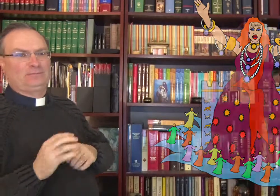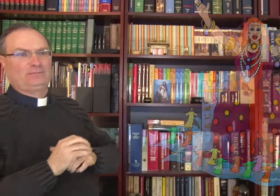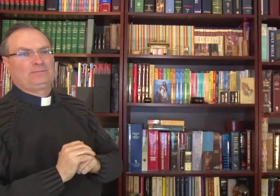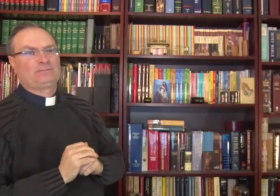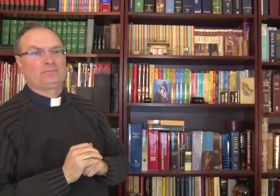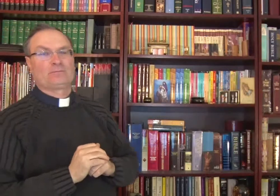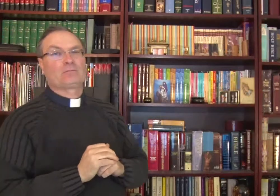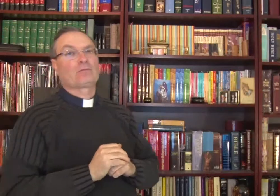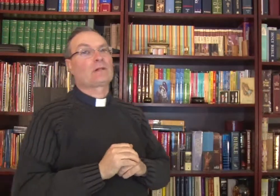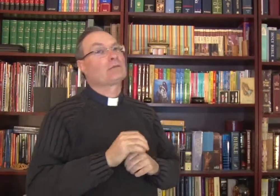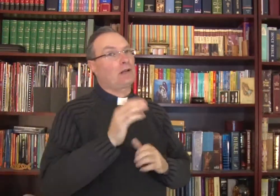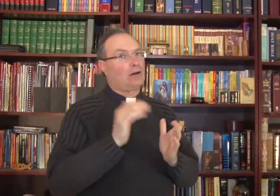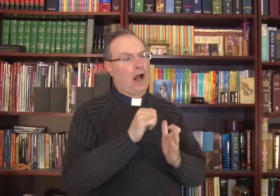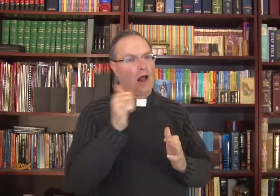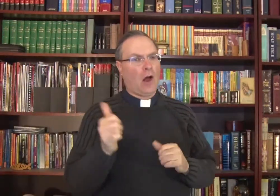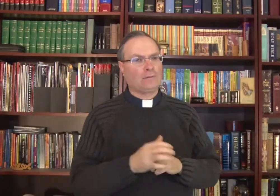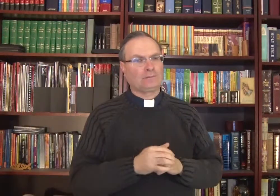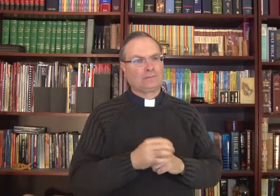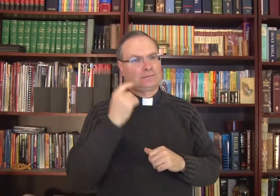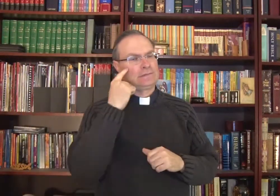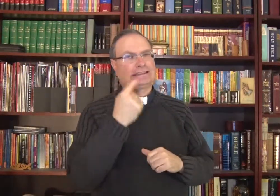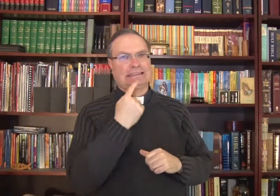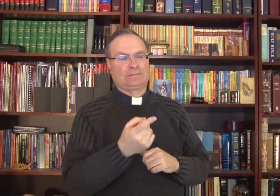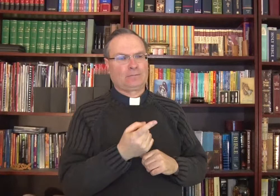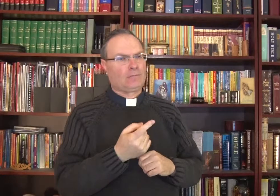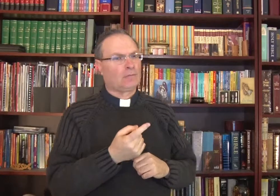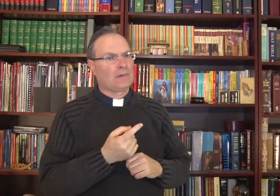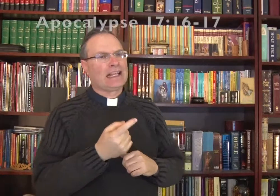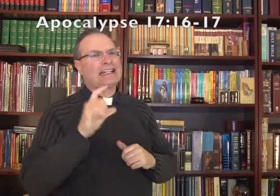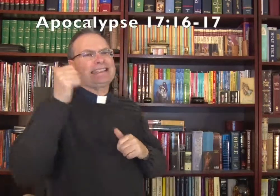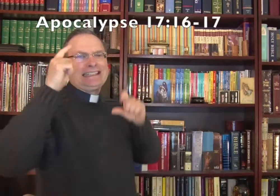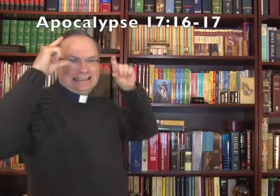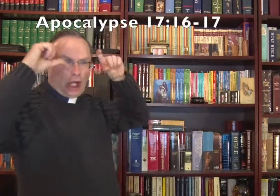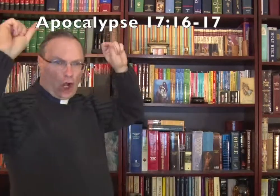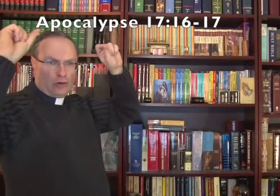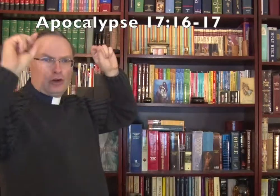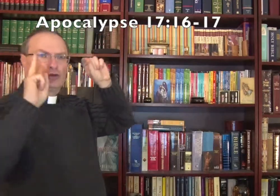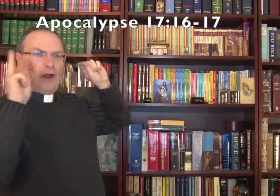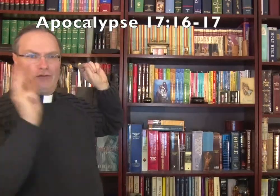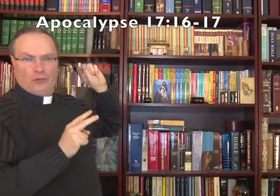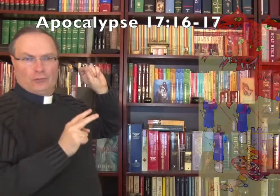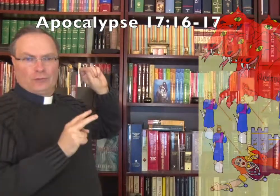Encore un autre, il disait: «Les dix cornes que tu as vues